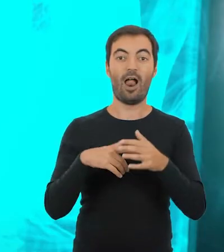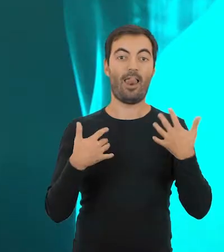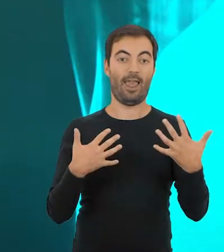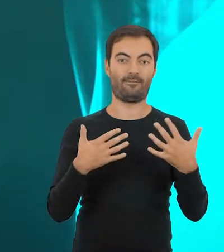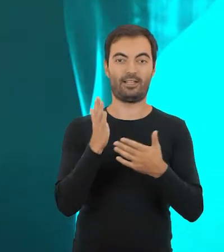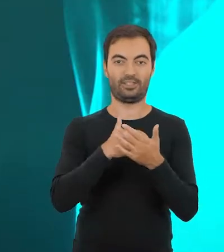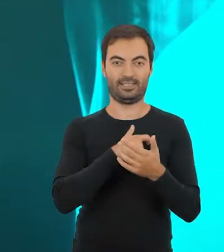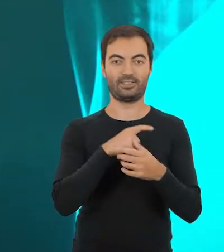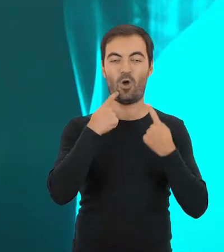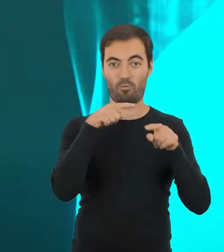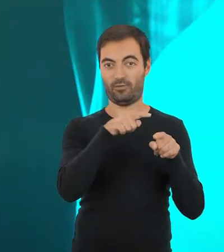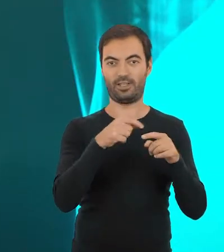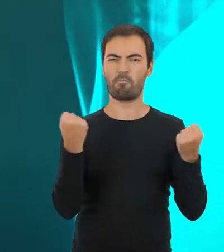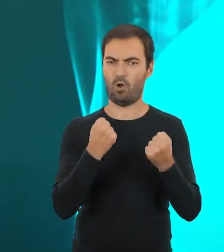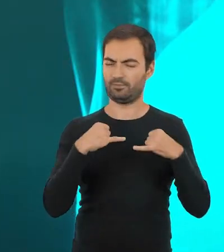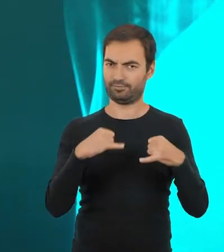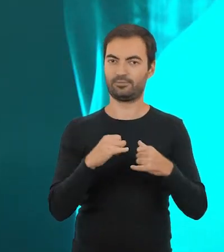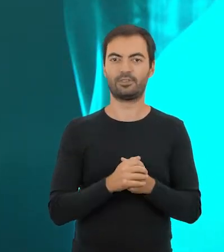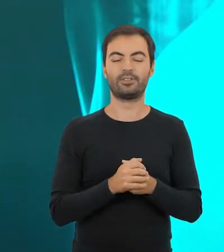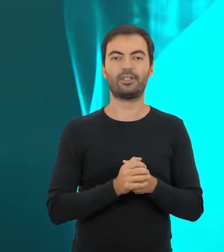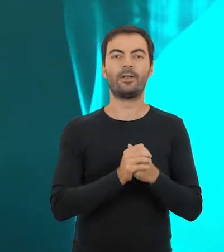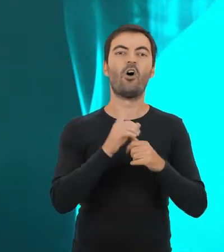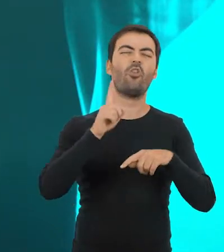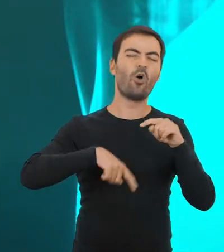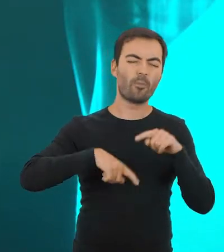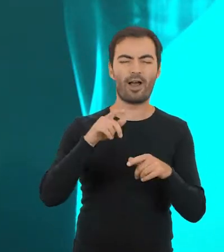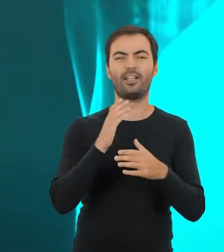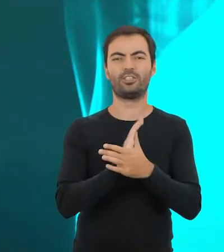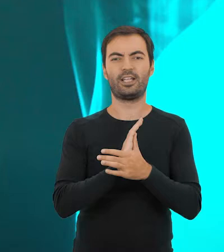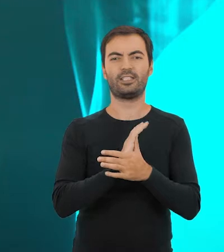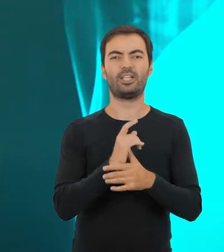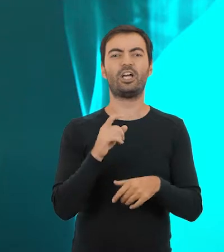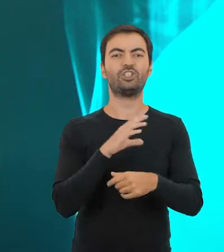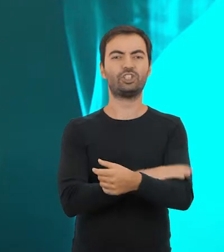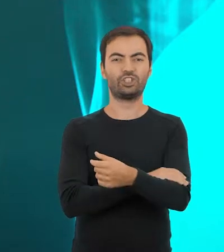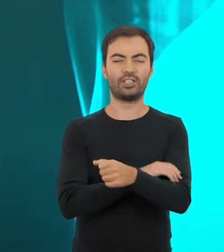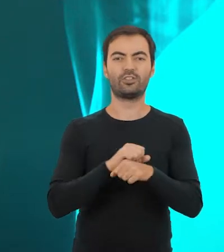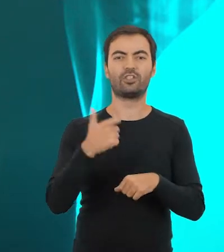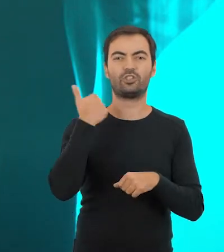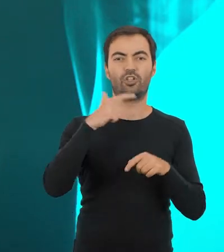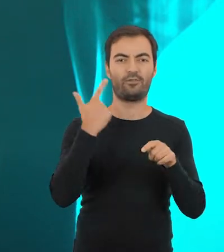Przyjmuje się, że standardowe ciśnienie podczas skurczu wynosi 120, a w rozkurczu 80.